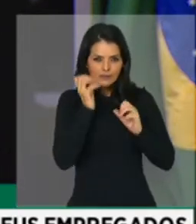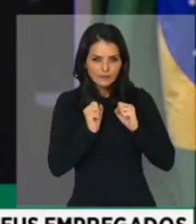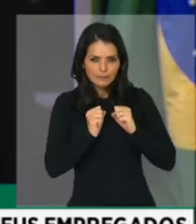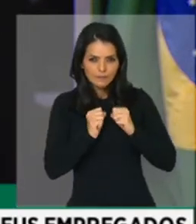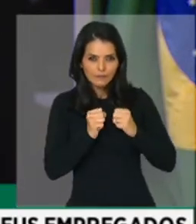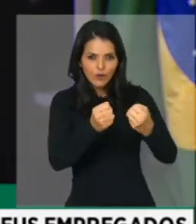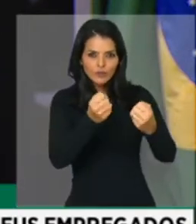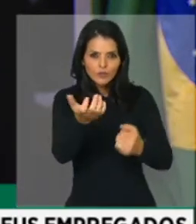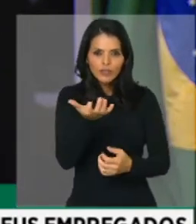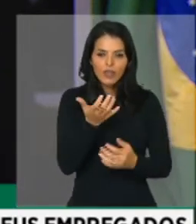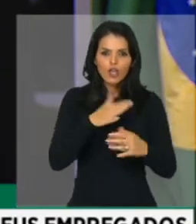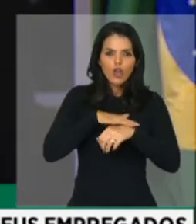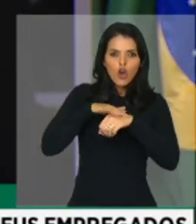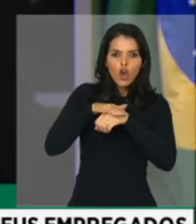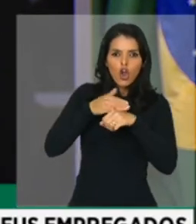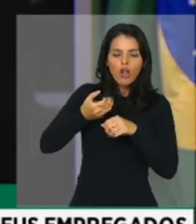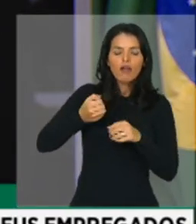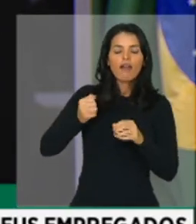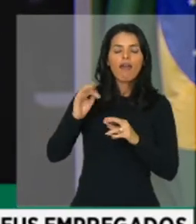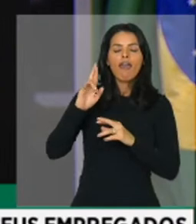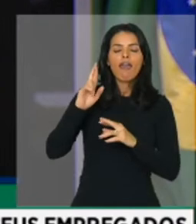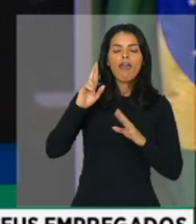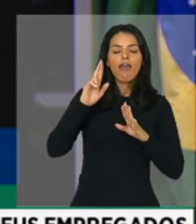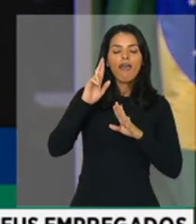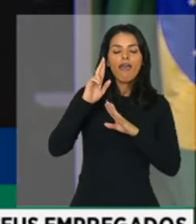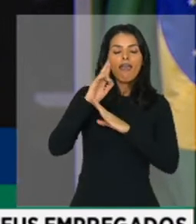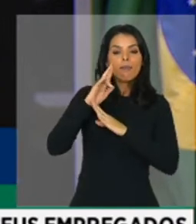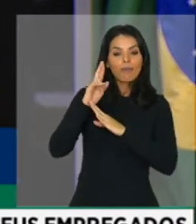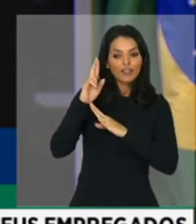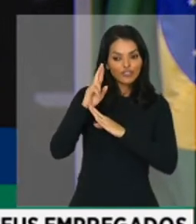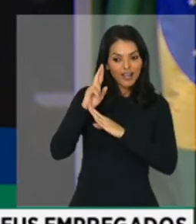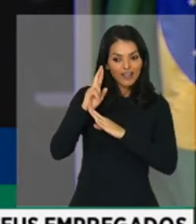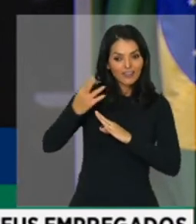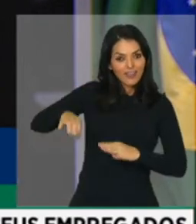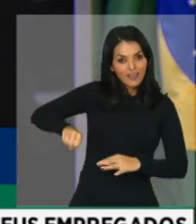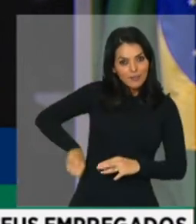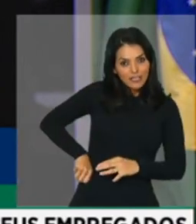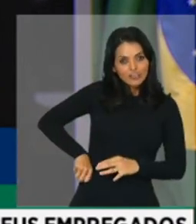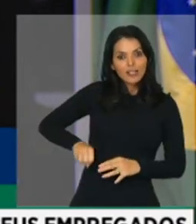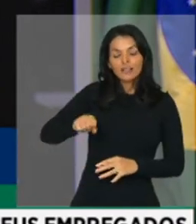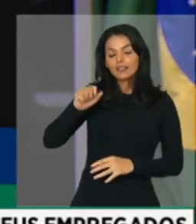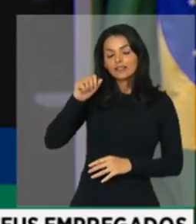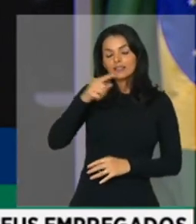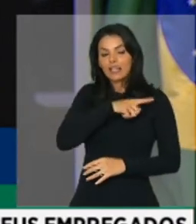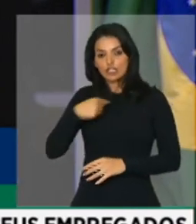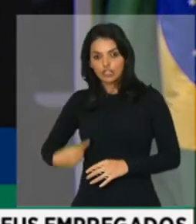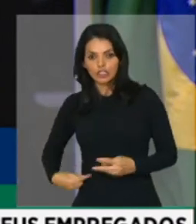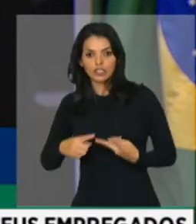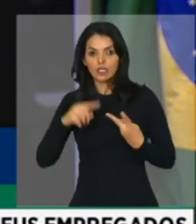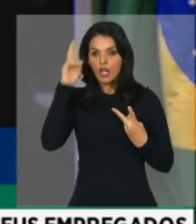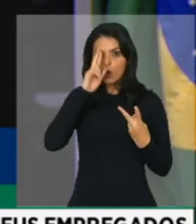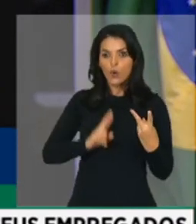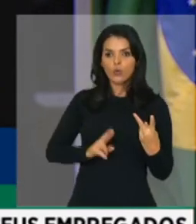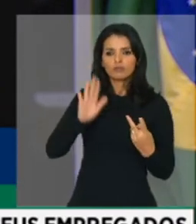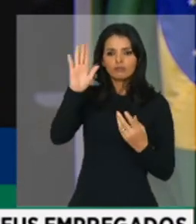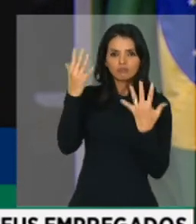DE COMEÇAR COM AS EMBAIXADAS DA CHINA, ÍNDIA, NÉ ? RÚ SSIA, PARABENIZAR TAMBÉM O PRESIDENTE BOLSONARO É HORA DE HUMILDADE, BOLSONARO. SENÃO NÃO PODEMOS SE UNIR